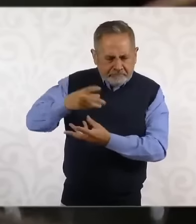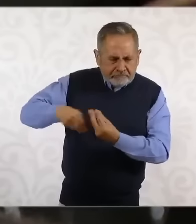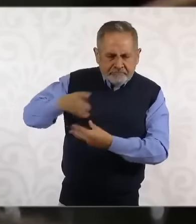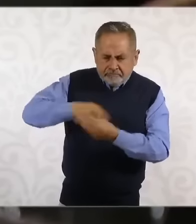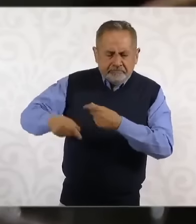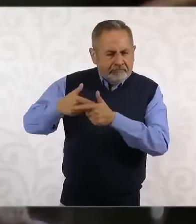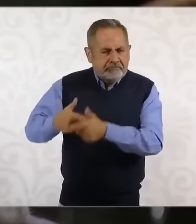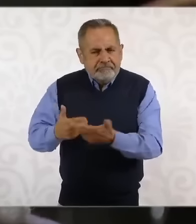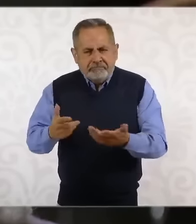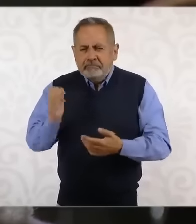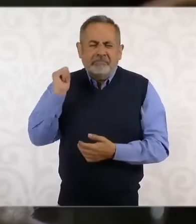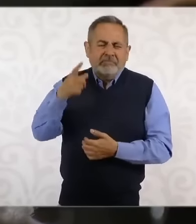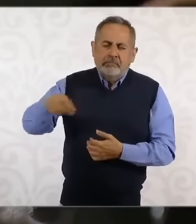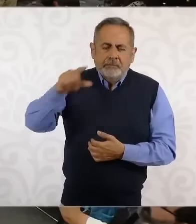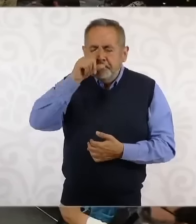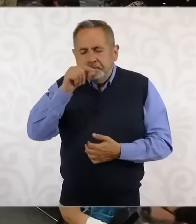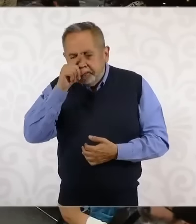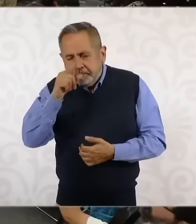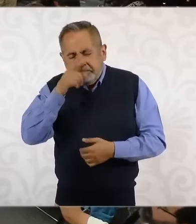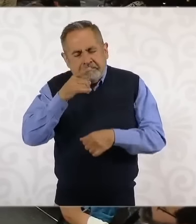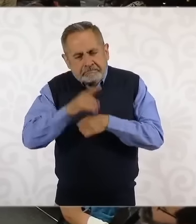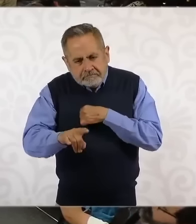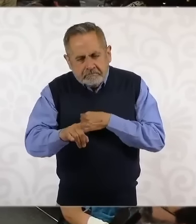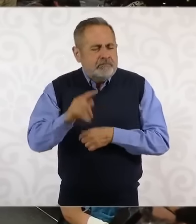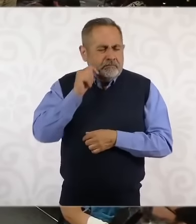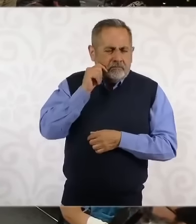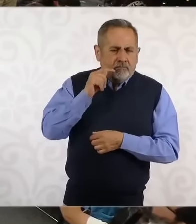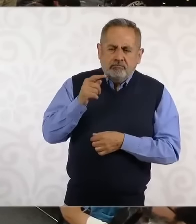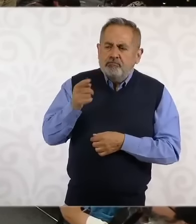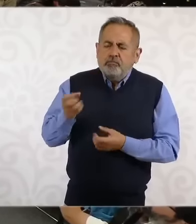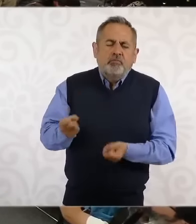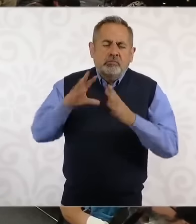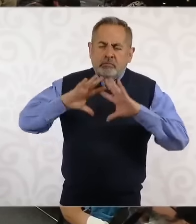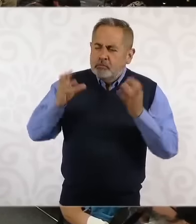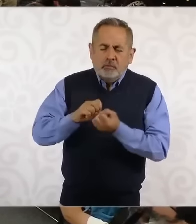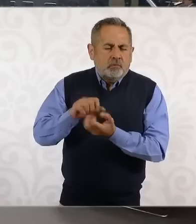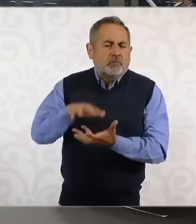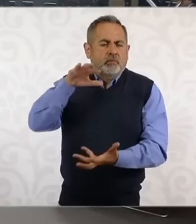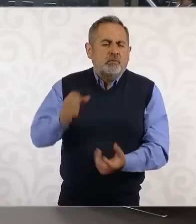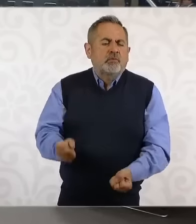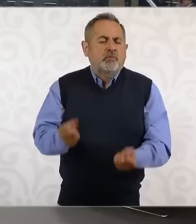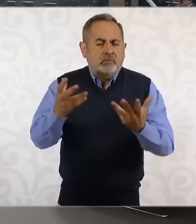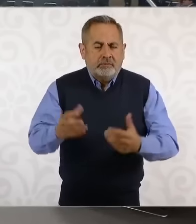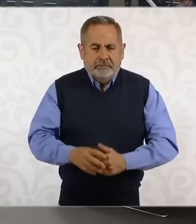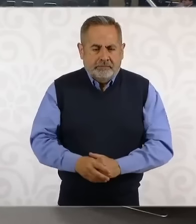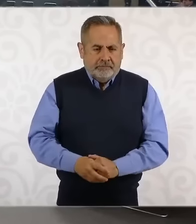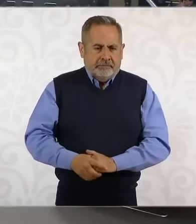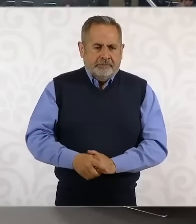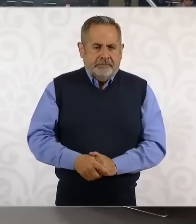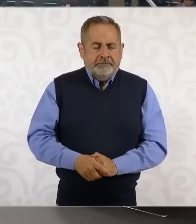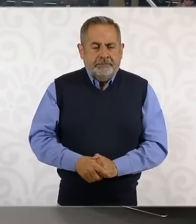por diferentes circunstancias? ¿A cuánto asciende la deuda?